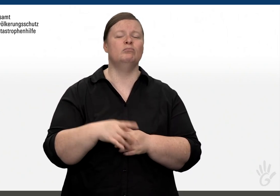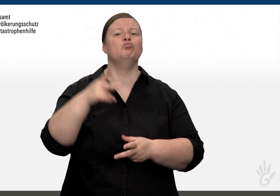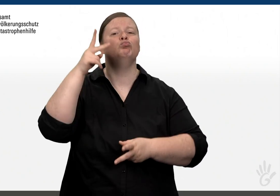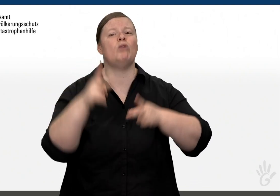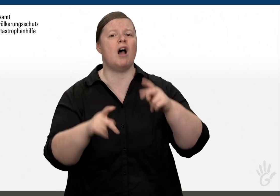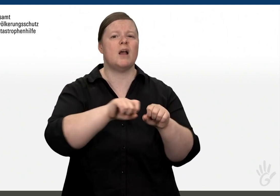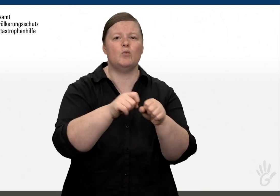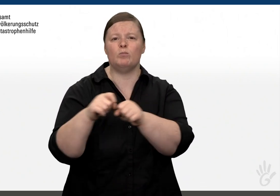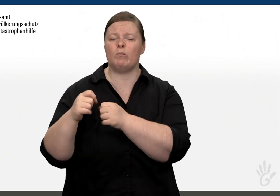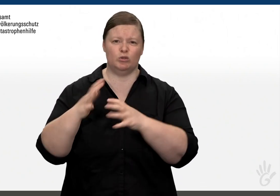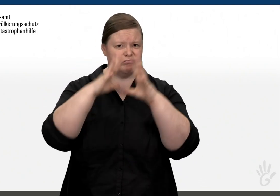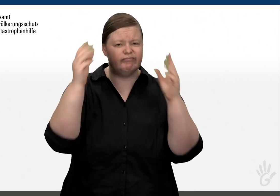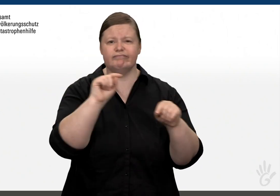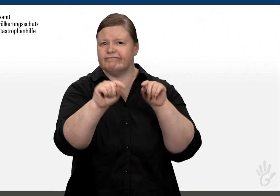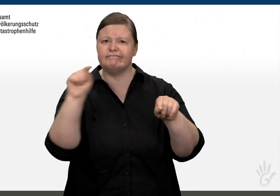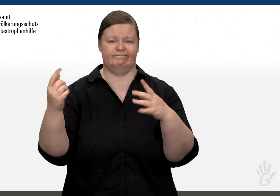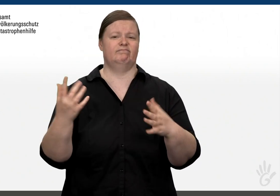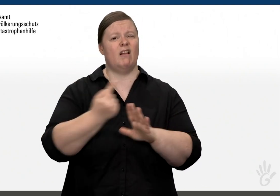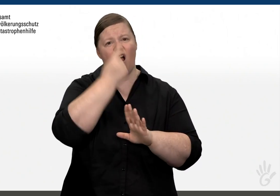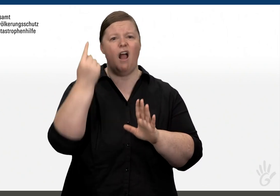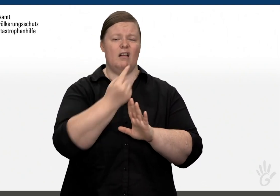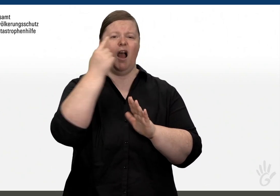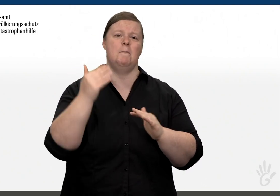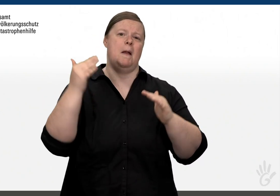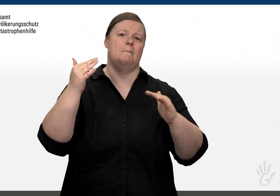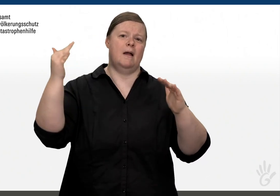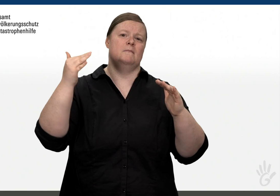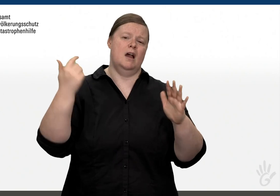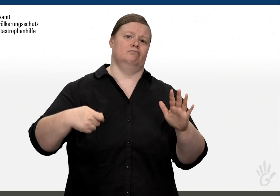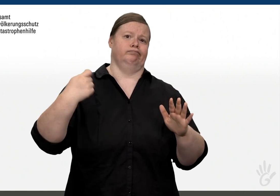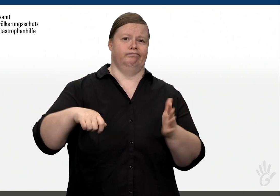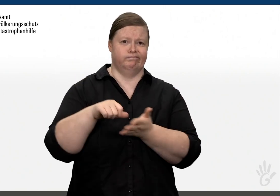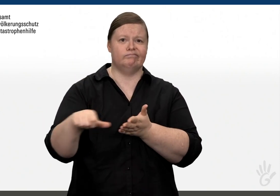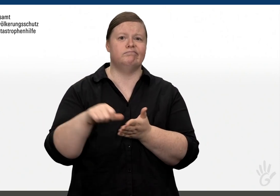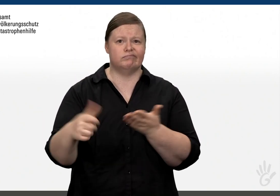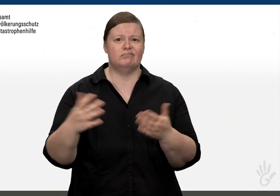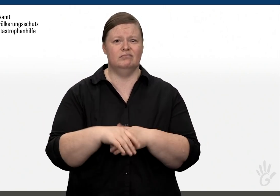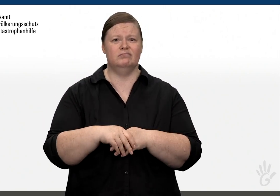Die Schäden sind Jahr für Jahr immens.